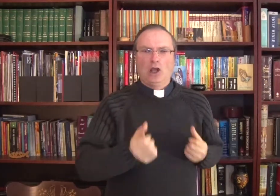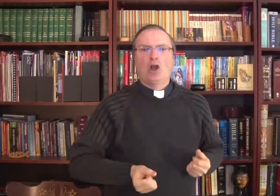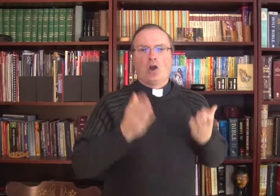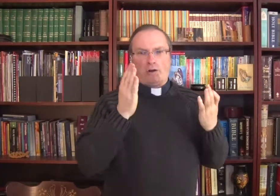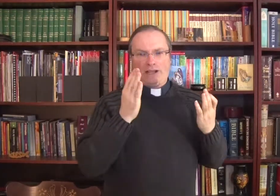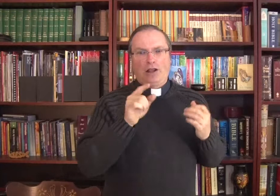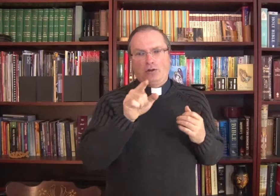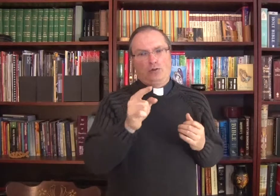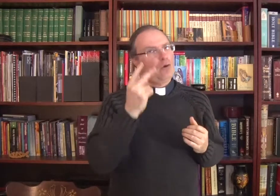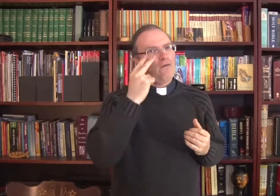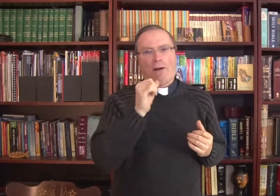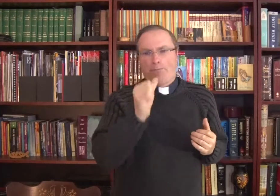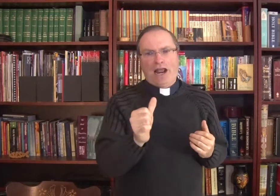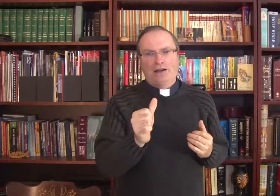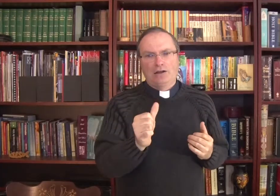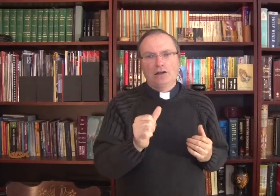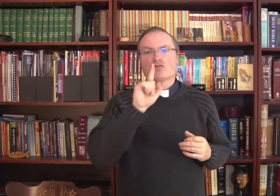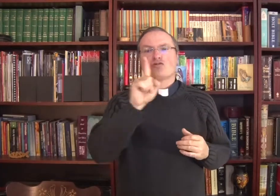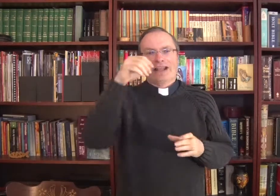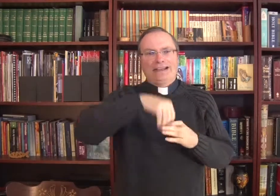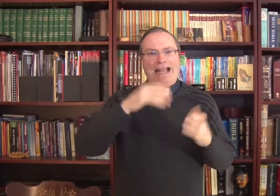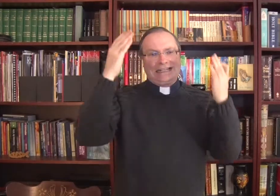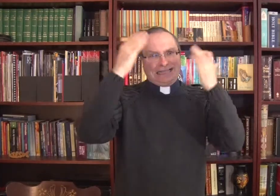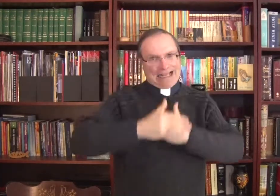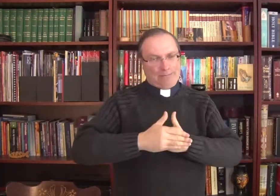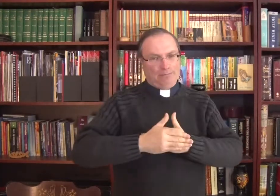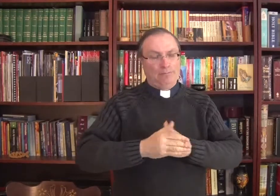combien tu vois pas que tu es dans ténèbres.